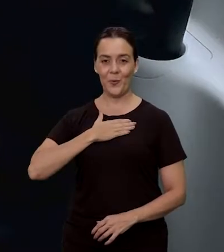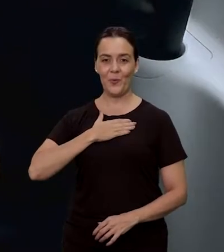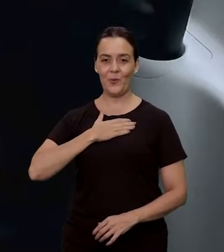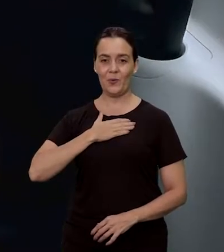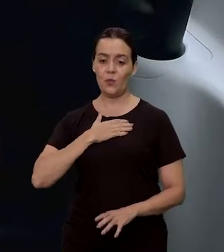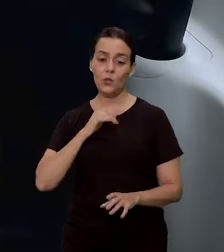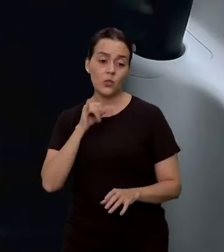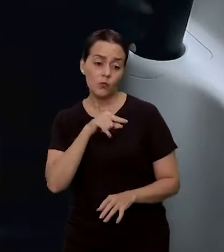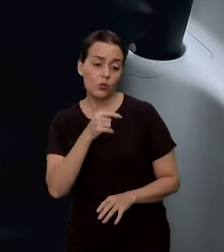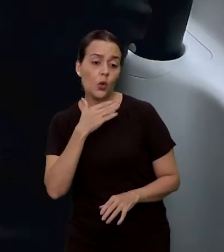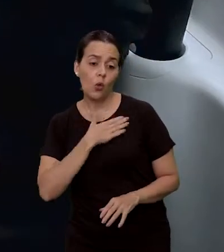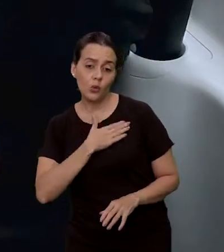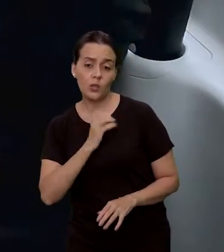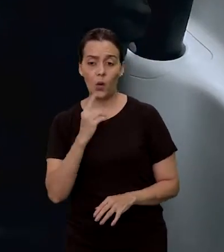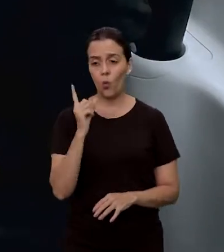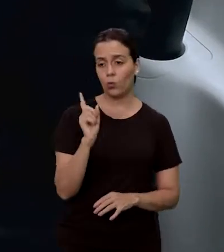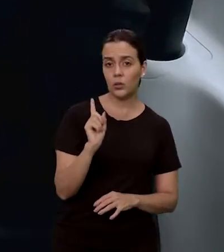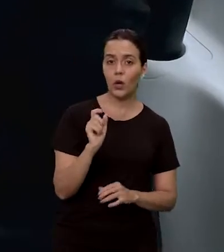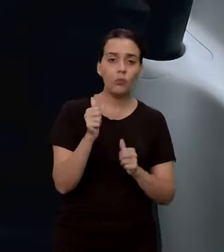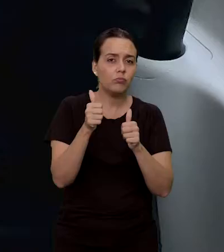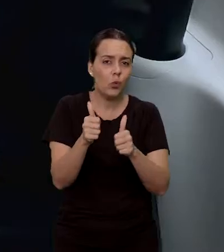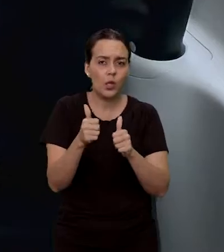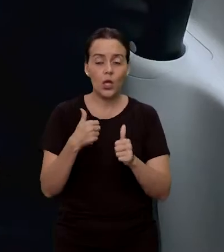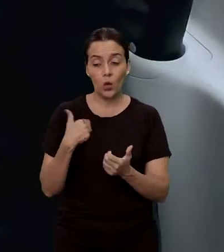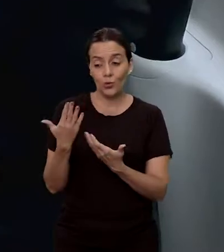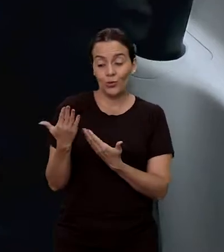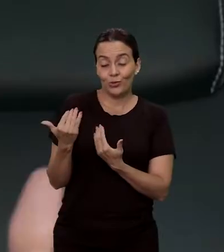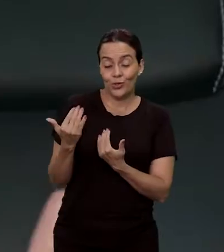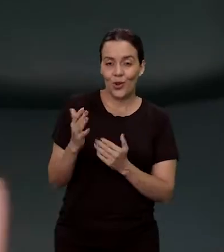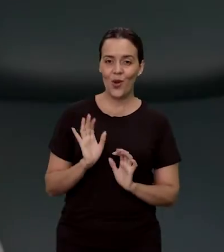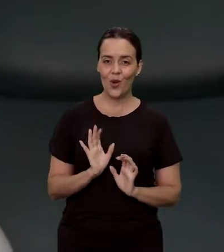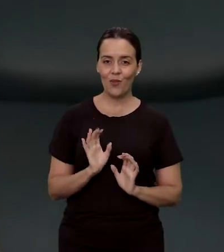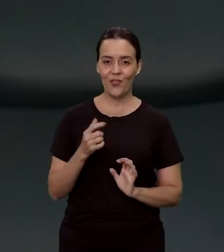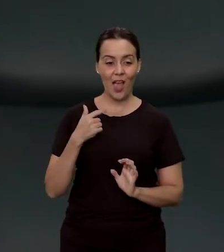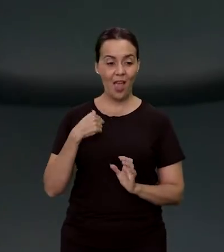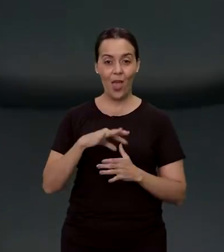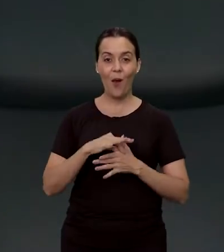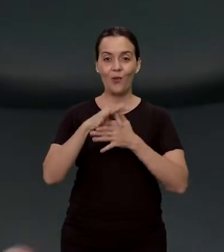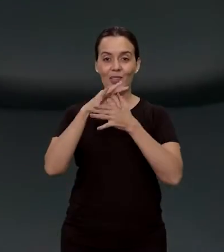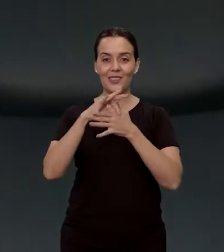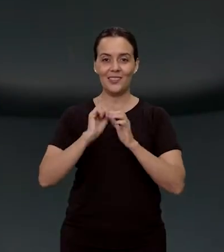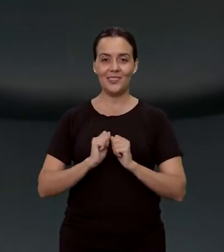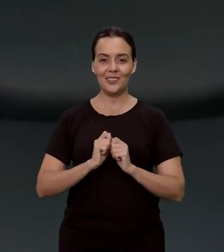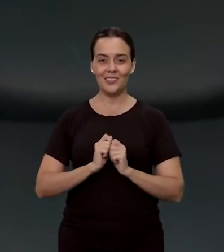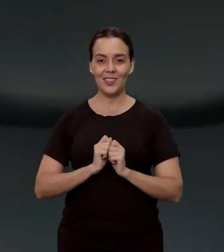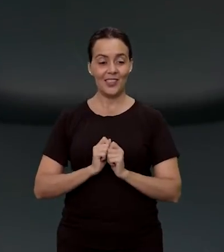Você pode não gostar ou gostar, mas é uma mulher negra, jovem, ali no lugar de comando, de poder,